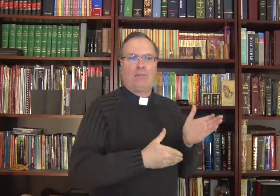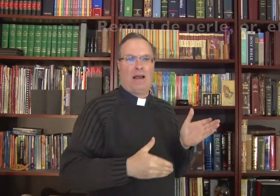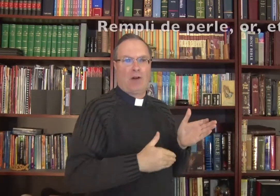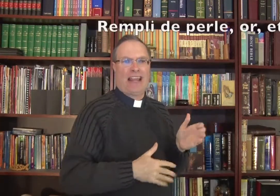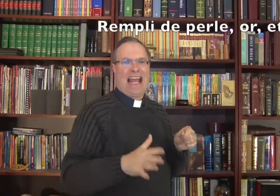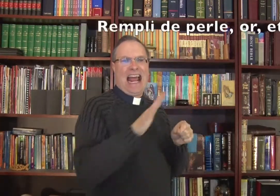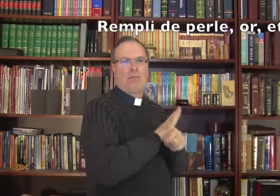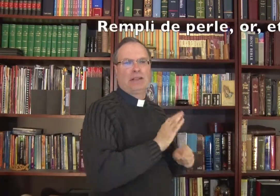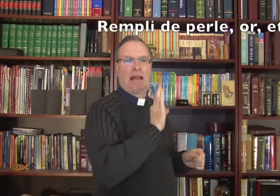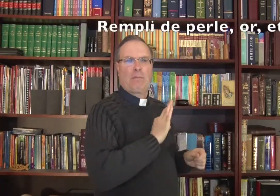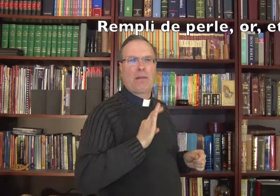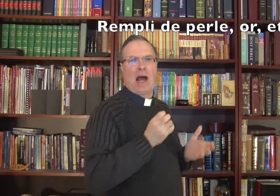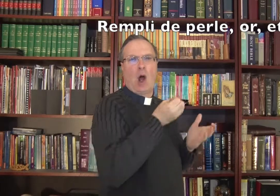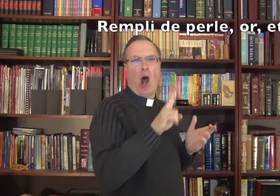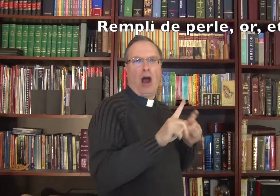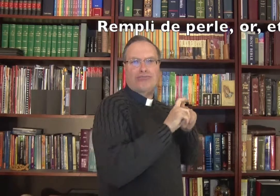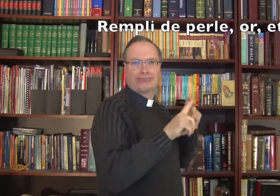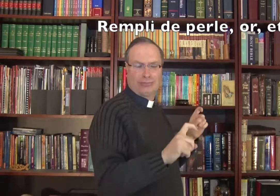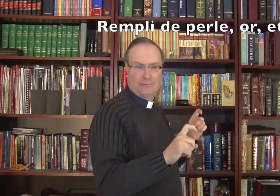Babylone - Rempli de perle, or, etc.